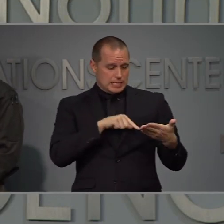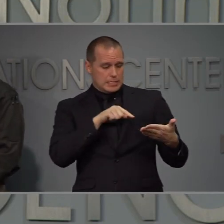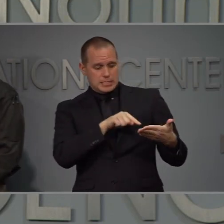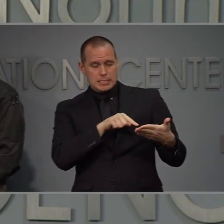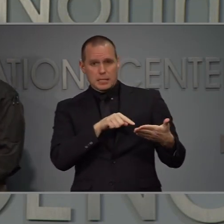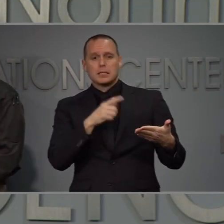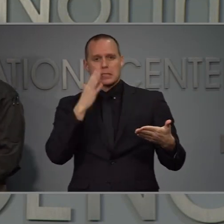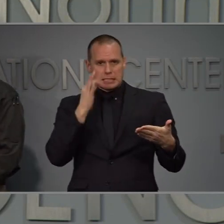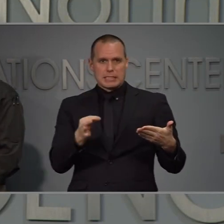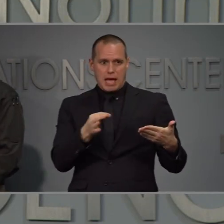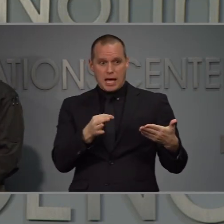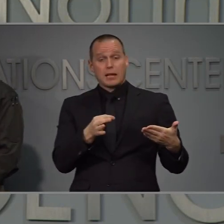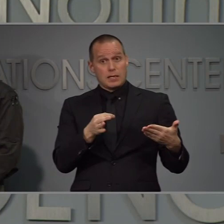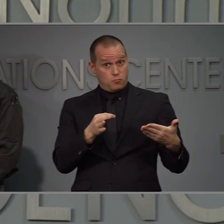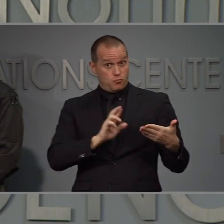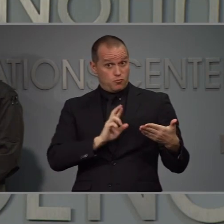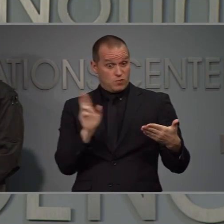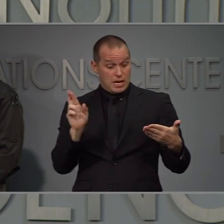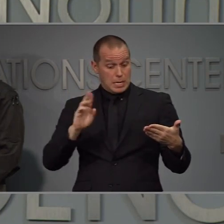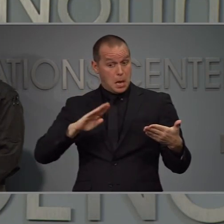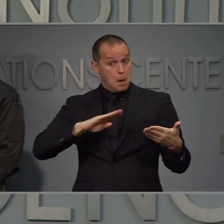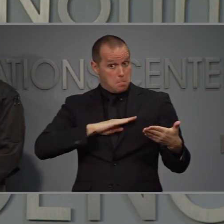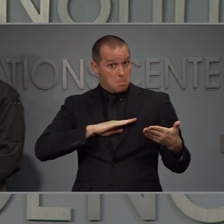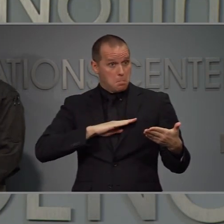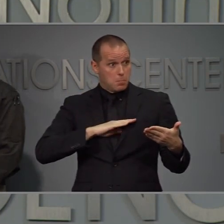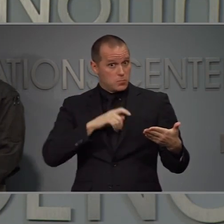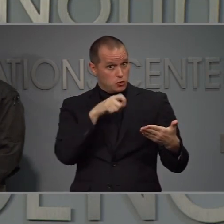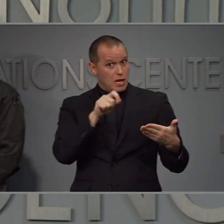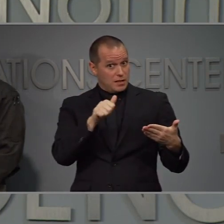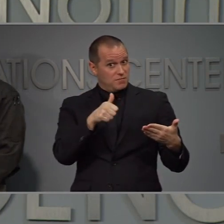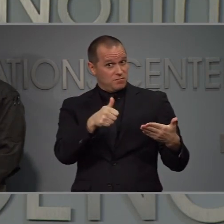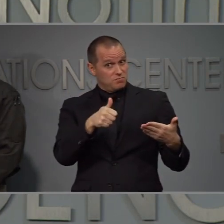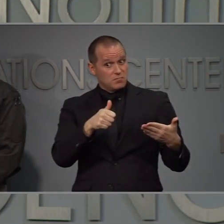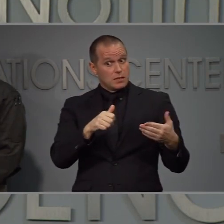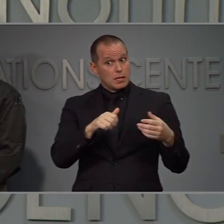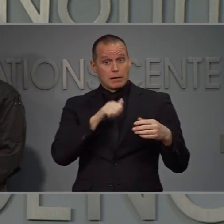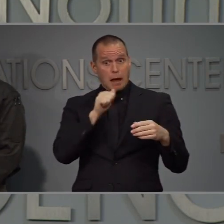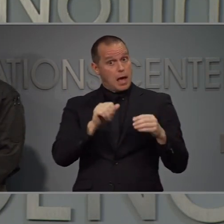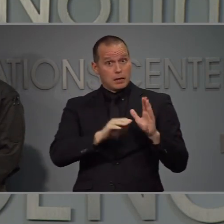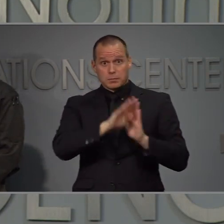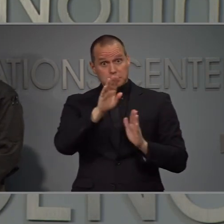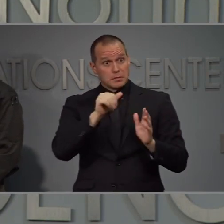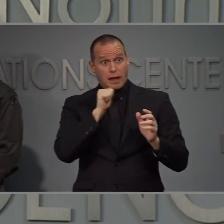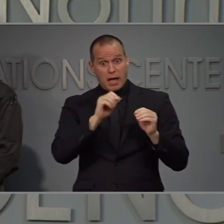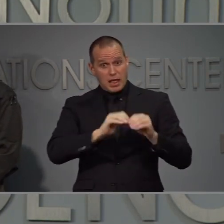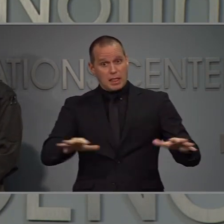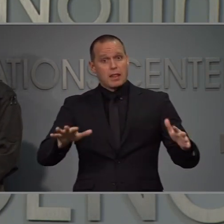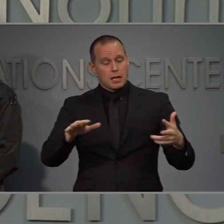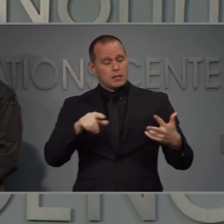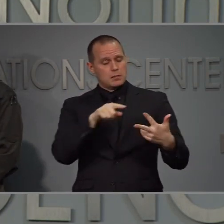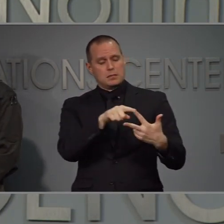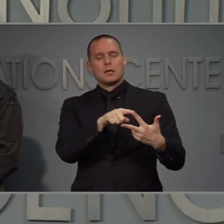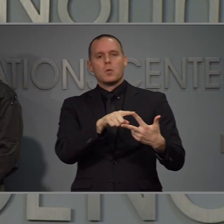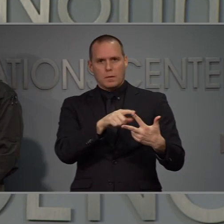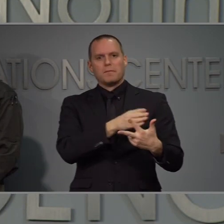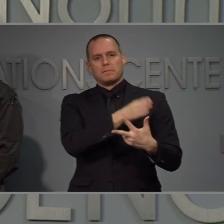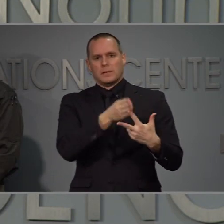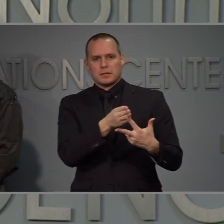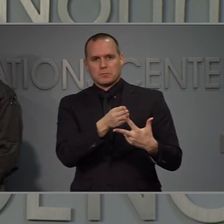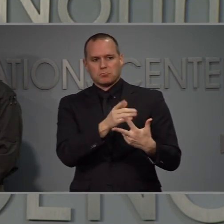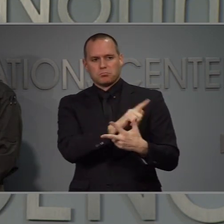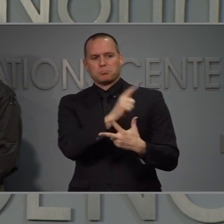hacia delante, y vamos a determinar si vamos a pasar a